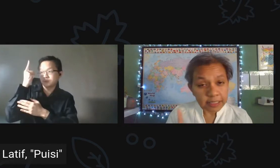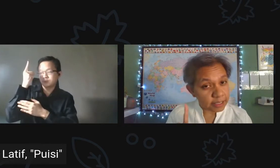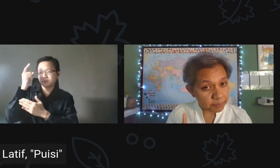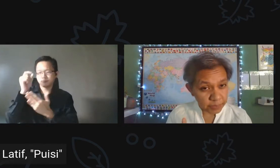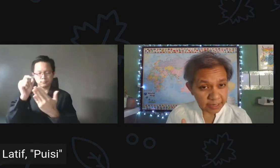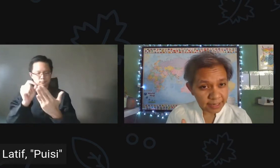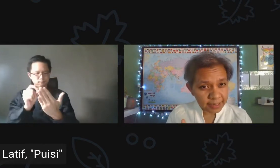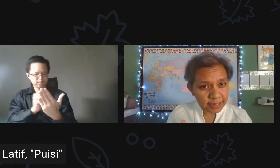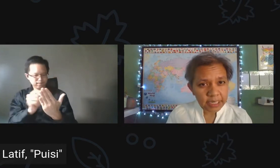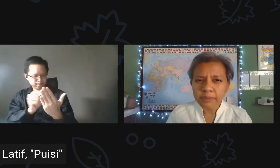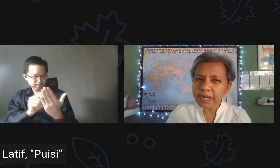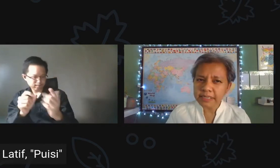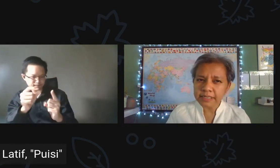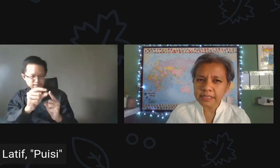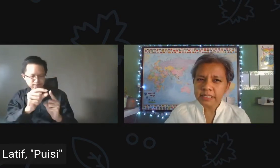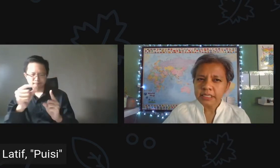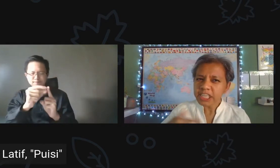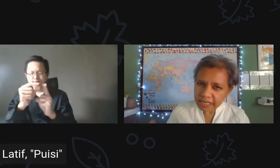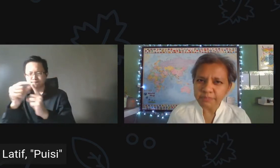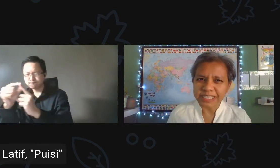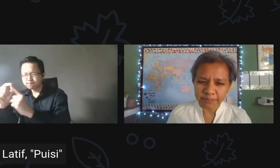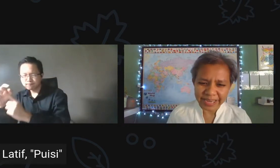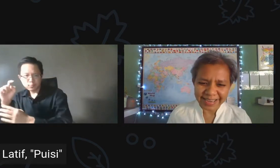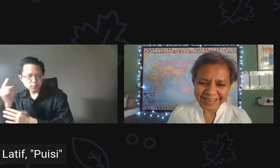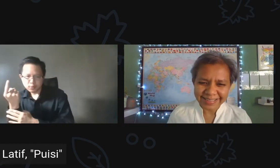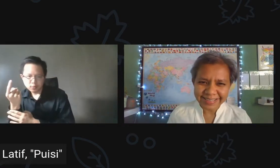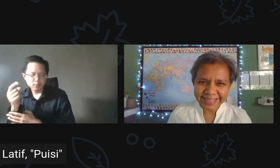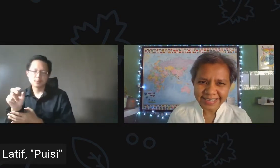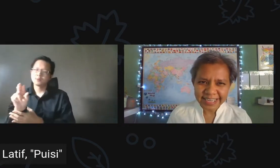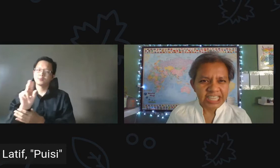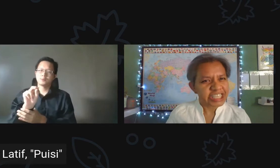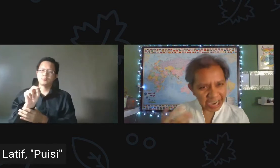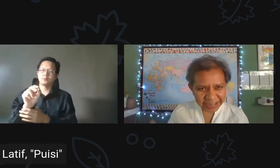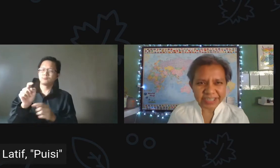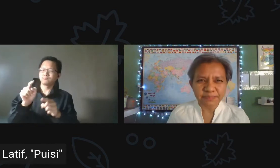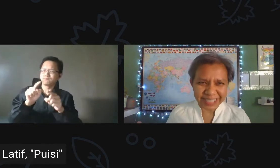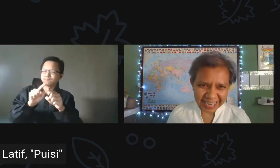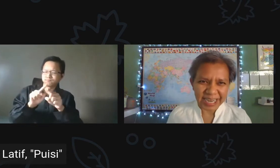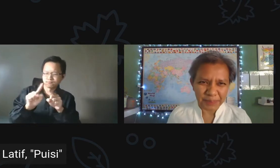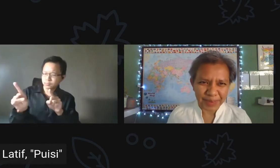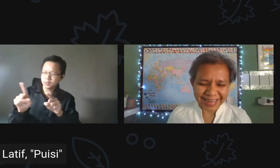Tetapi kepada cara penyampaian, cara percakapan